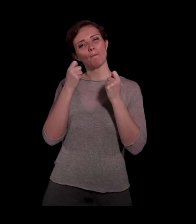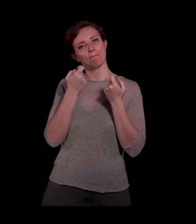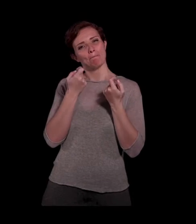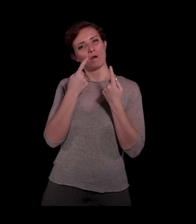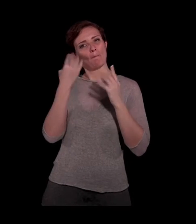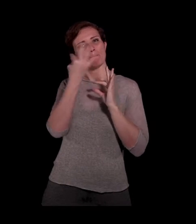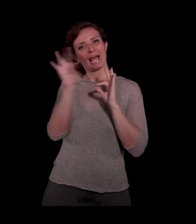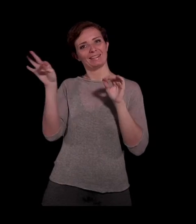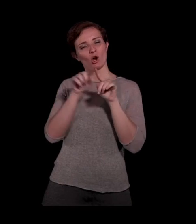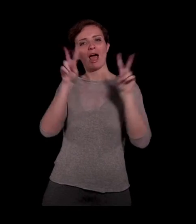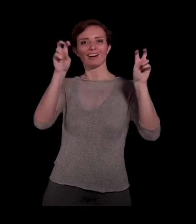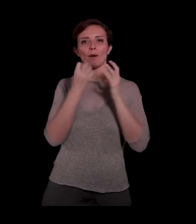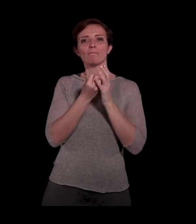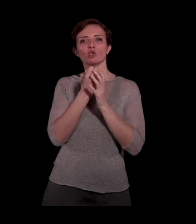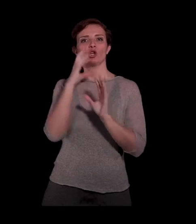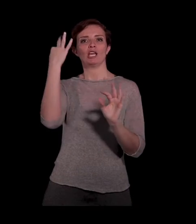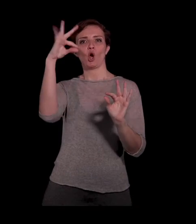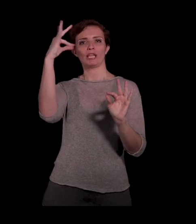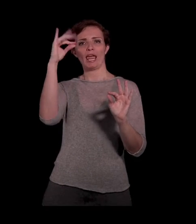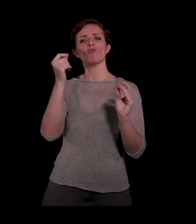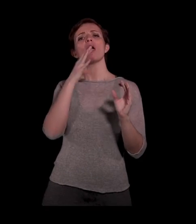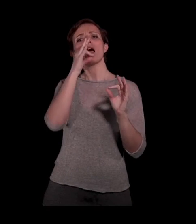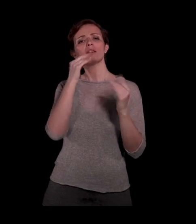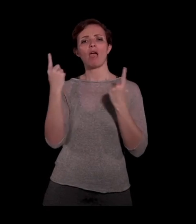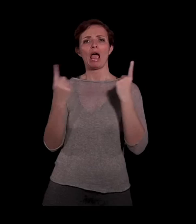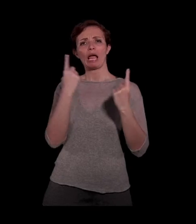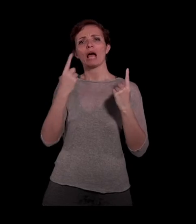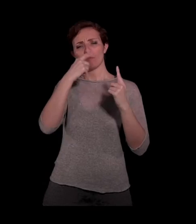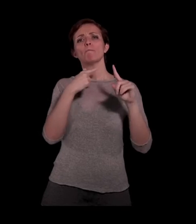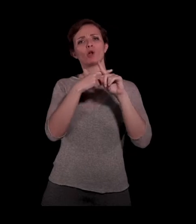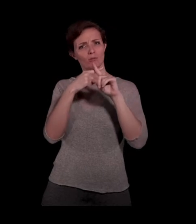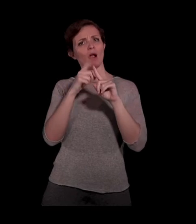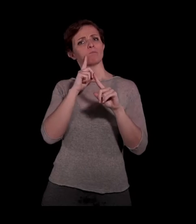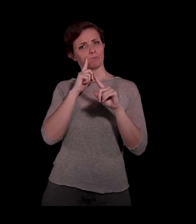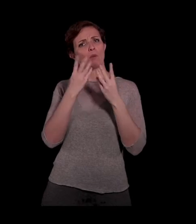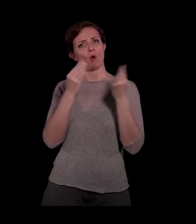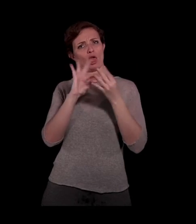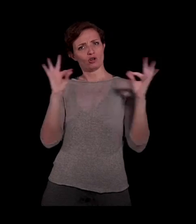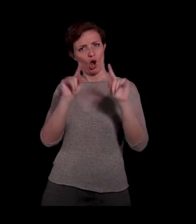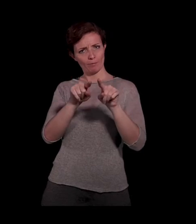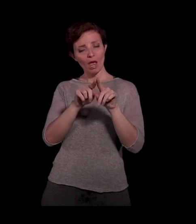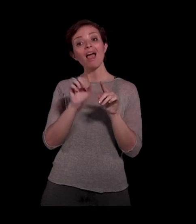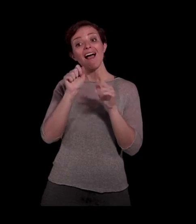Sono sostanzialmente dei casi di moltiplicazioni tra polinomi in cui è possibile andare a scrivere il risultato